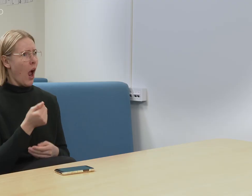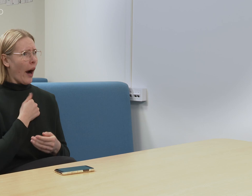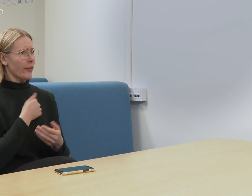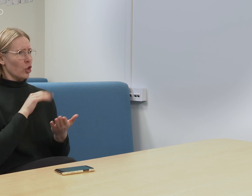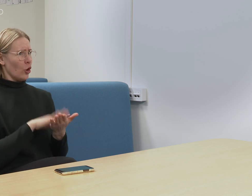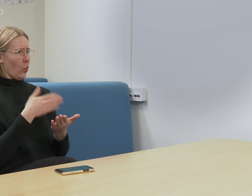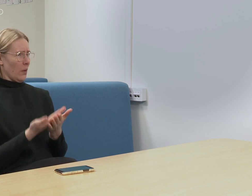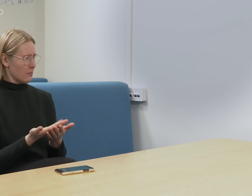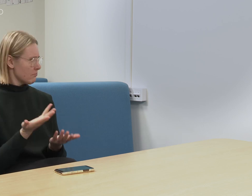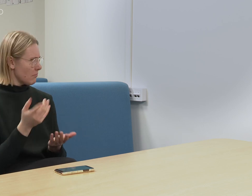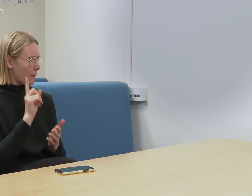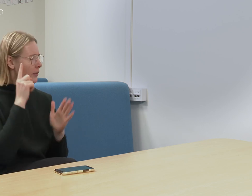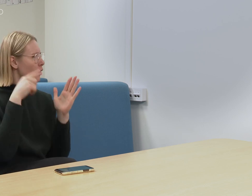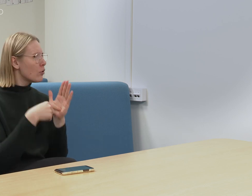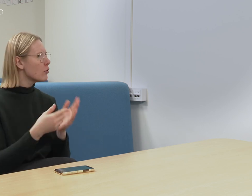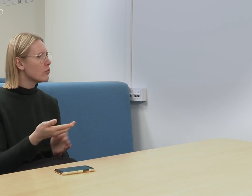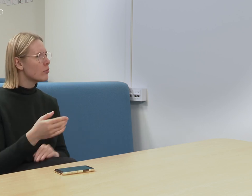Mitä hätätulkilla tarkoitetaan?